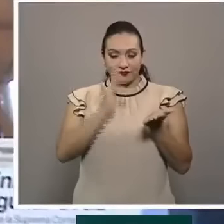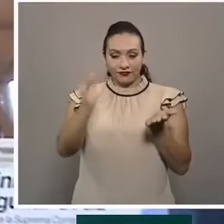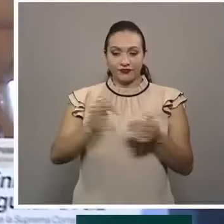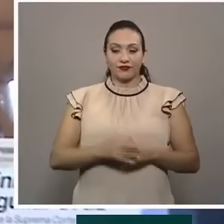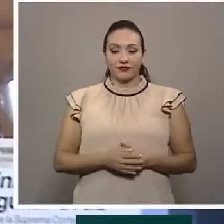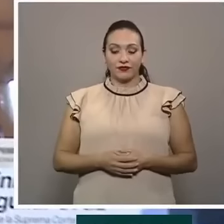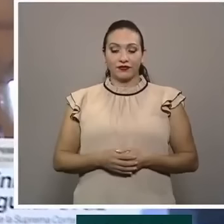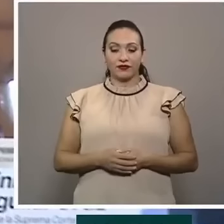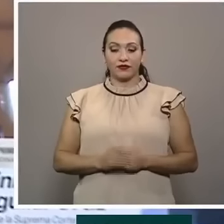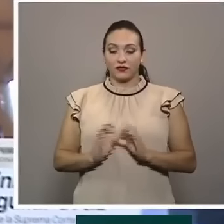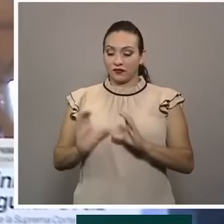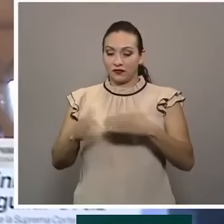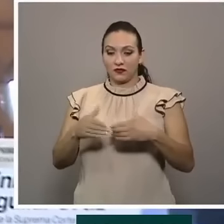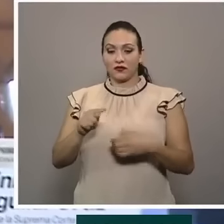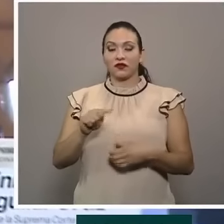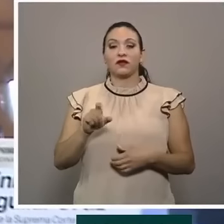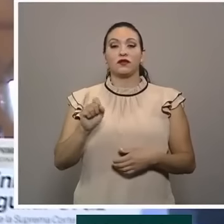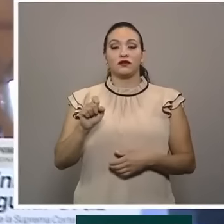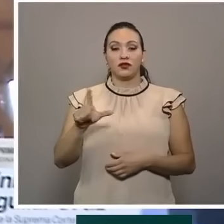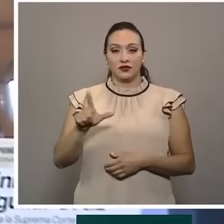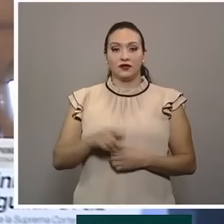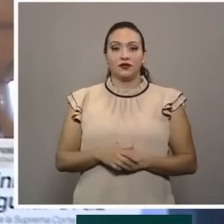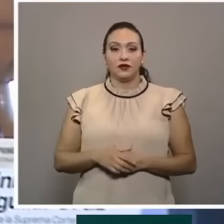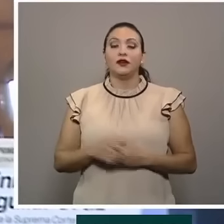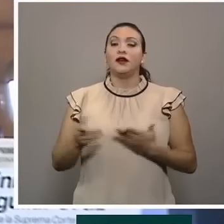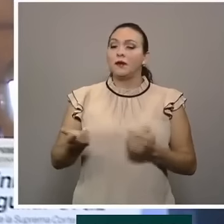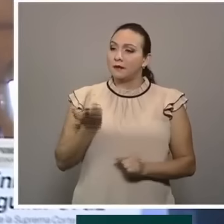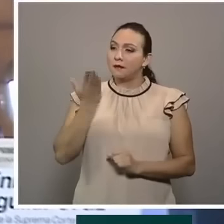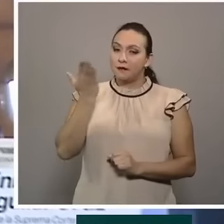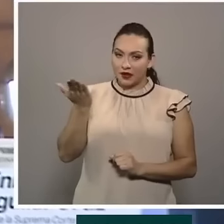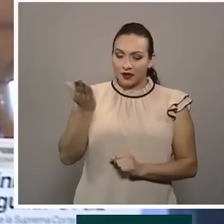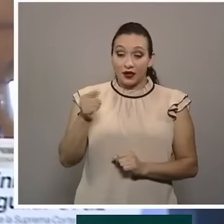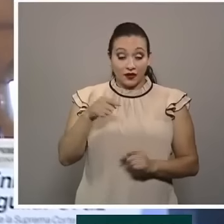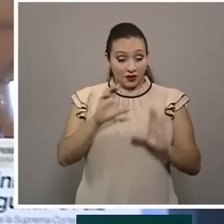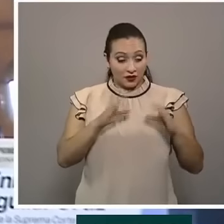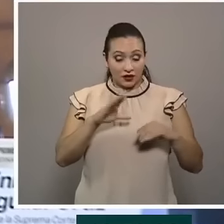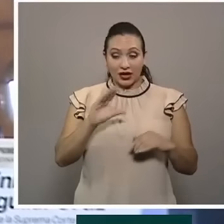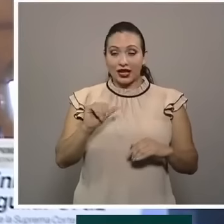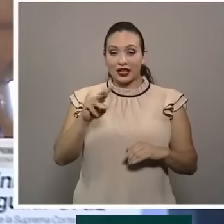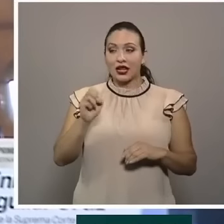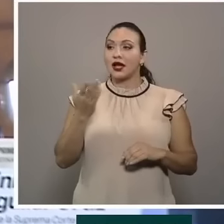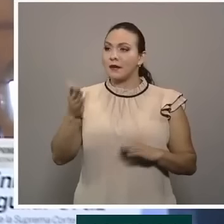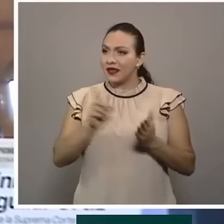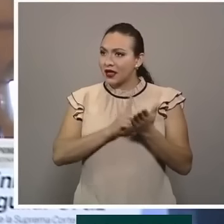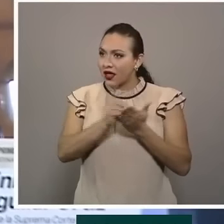Sozil de la Candelaria está solicitando el ejercicio de un derecho incluido desde 2001